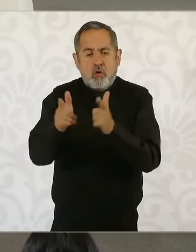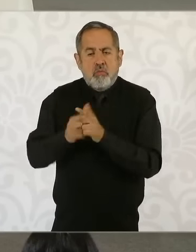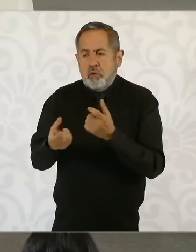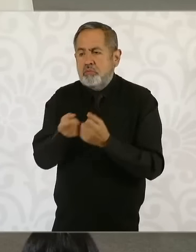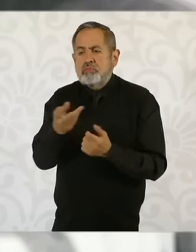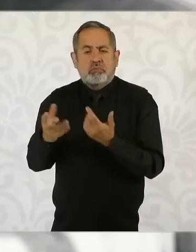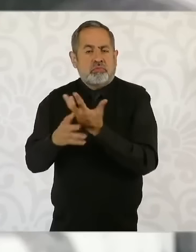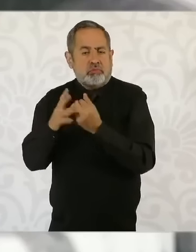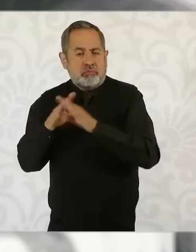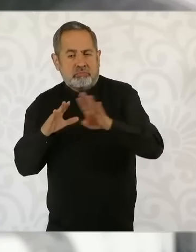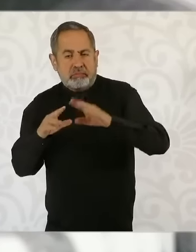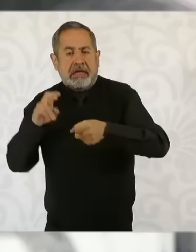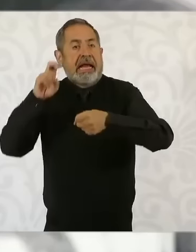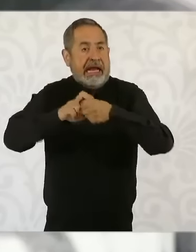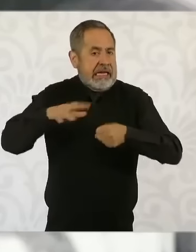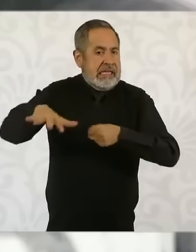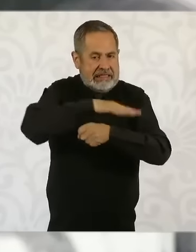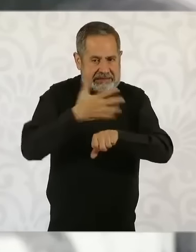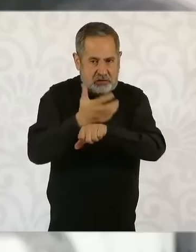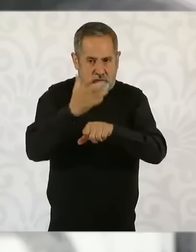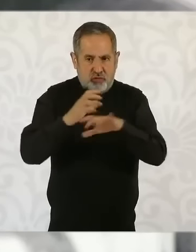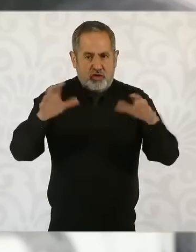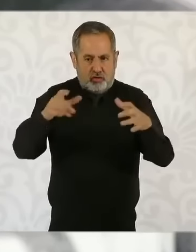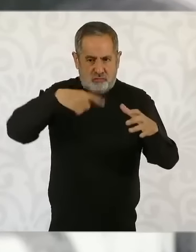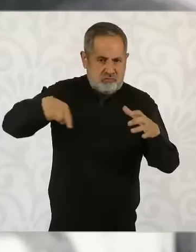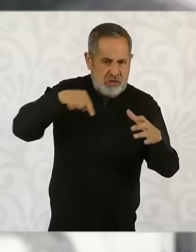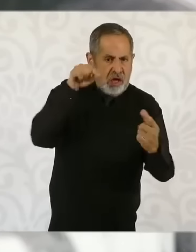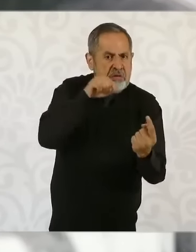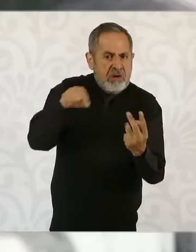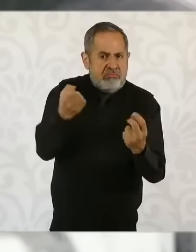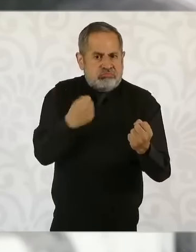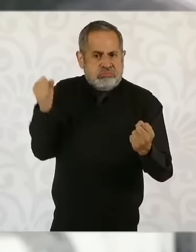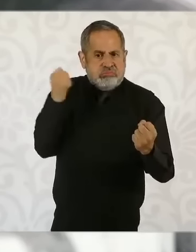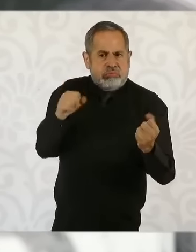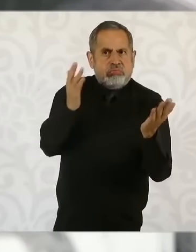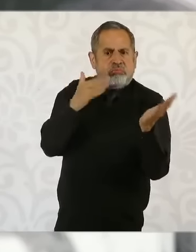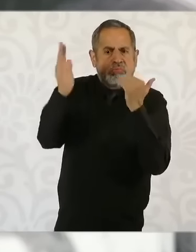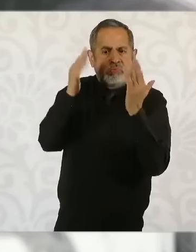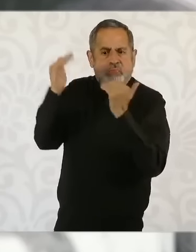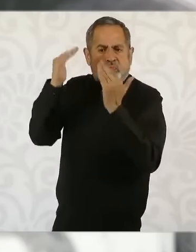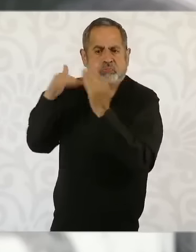que estamos en estados unidos y que serían éxitos absolutos y sin embargo no se cuentan historias de